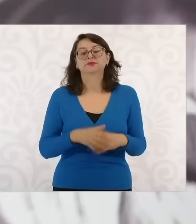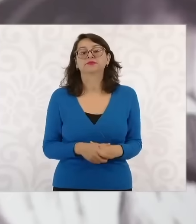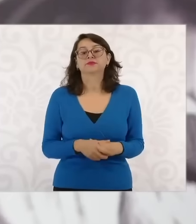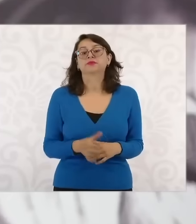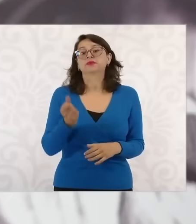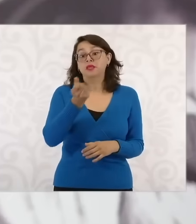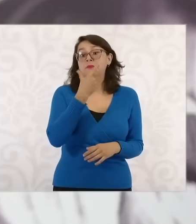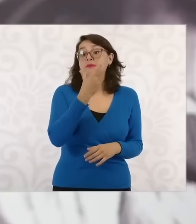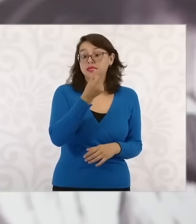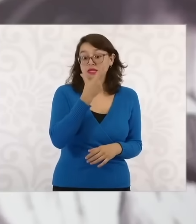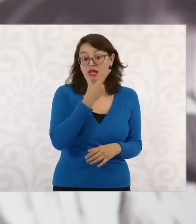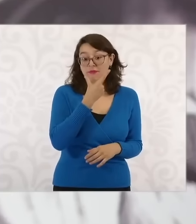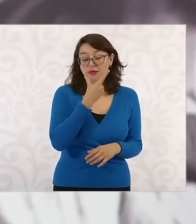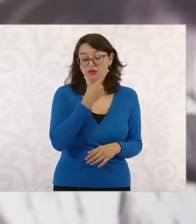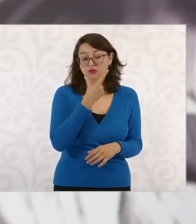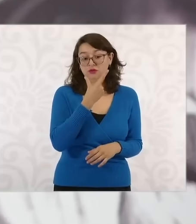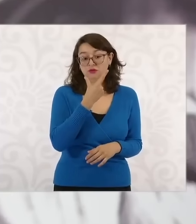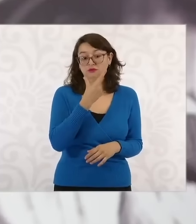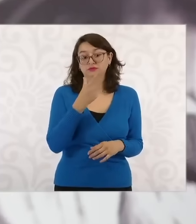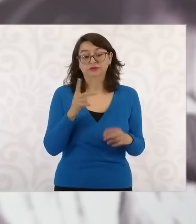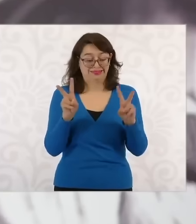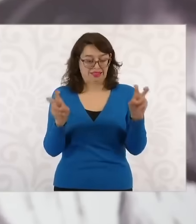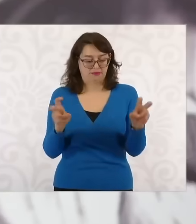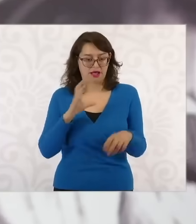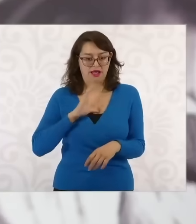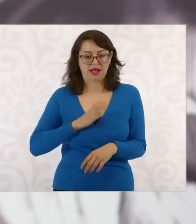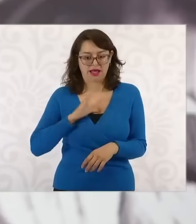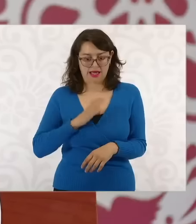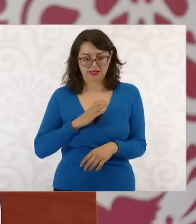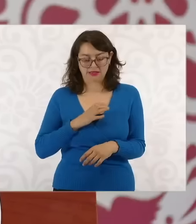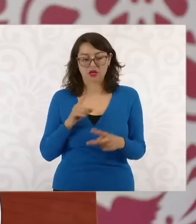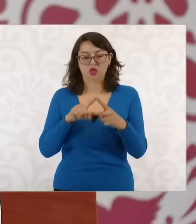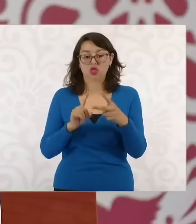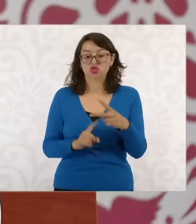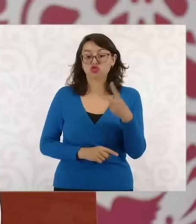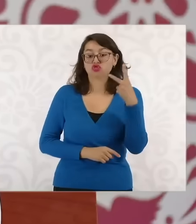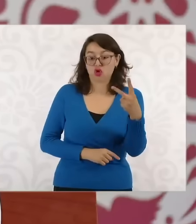los los insumos de para el tema de cáncer vienen en dos presentaciones. o son tabletas que se